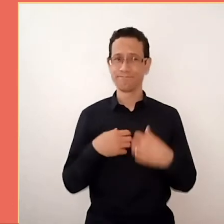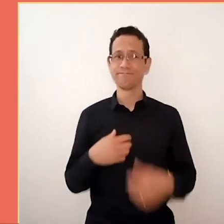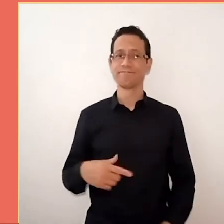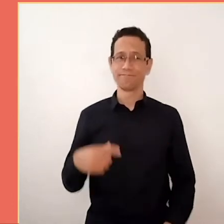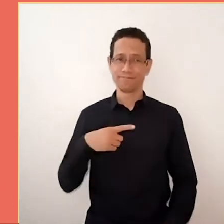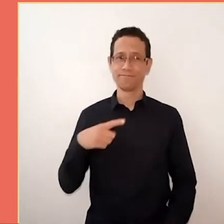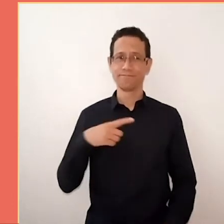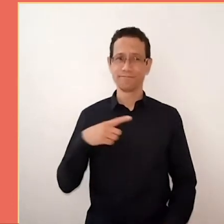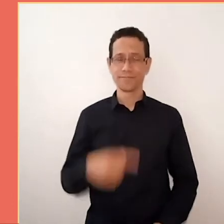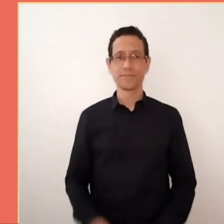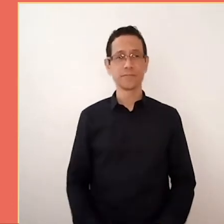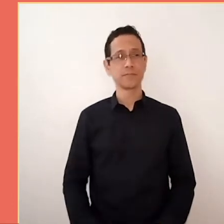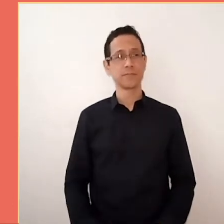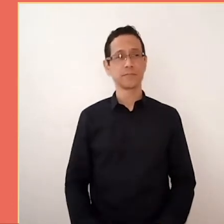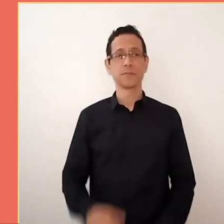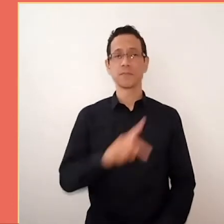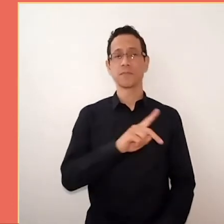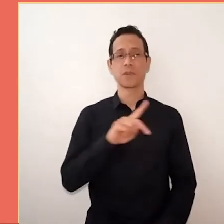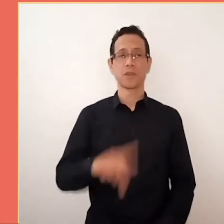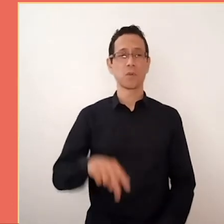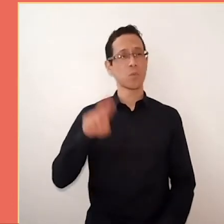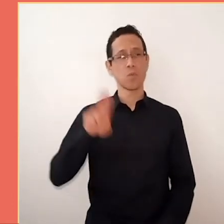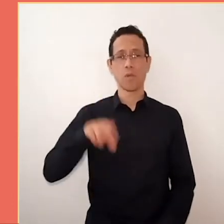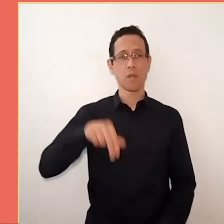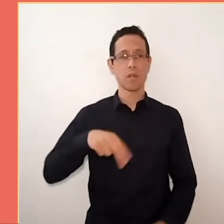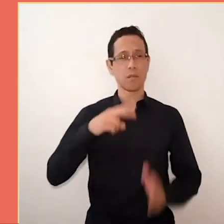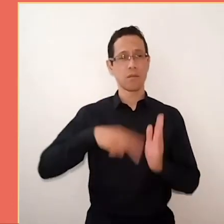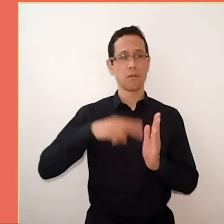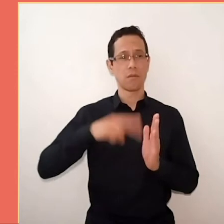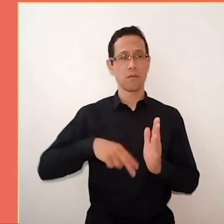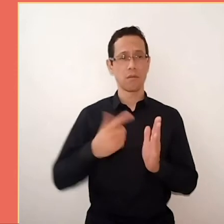Nosso presidente nunca leu um livro na vida e se orgulha disso.